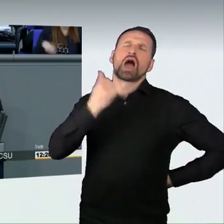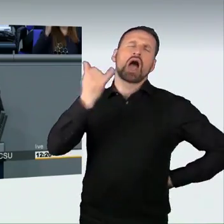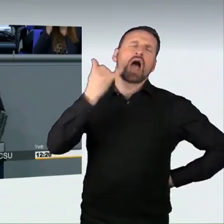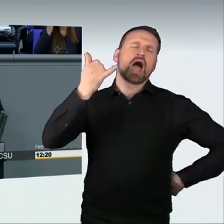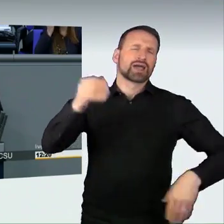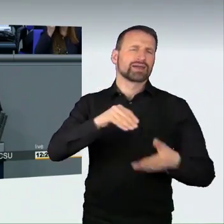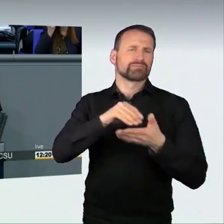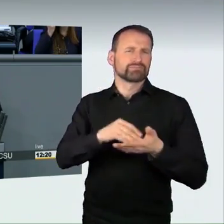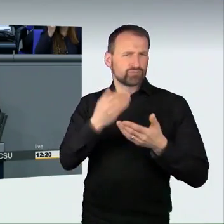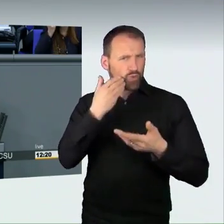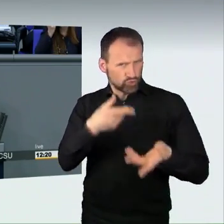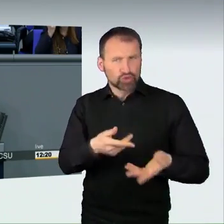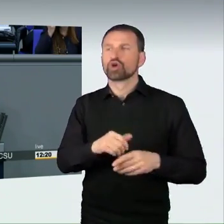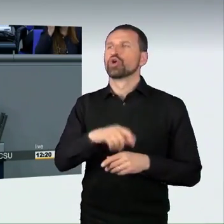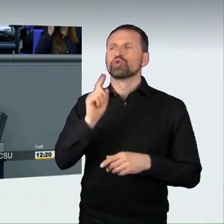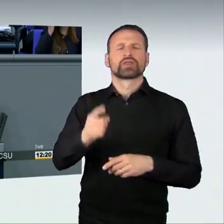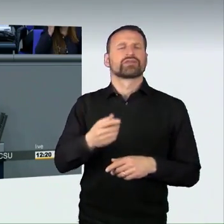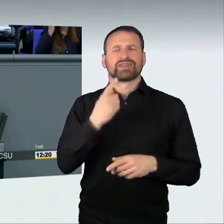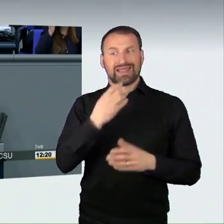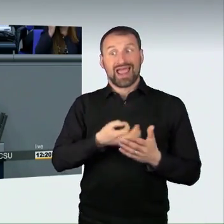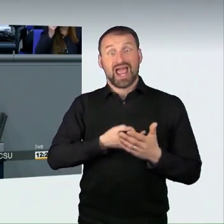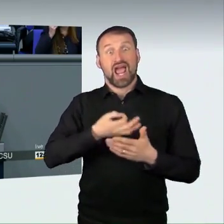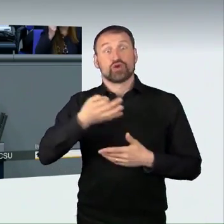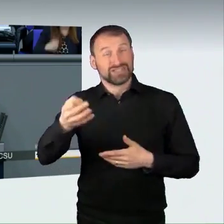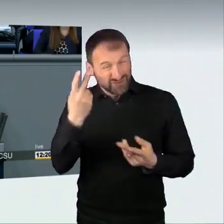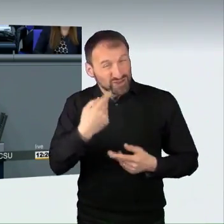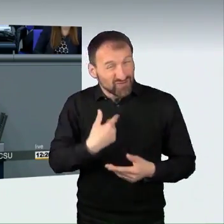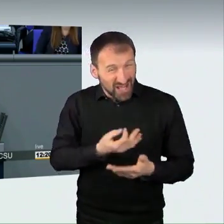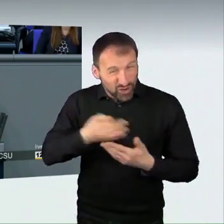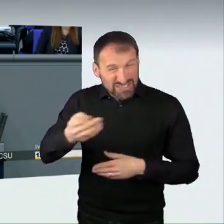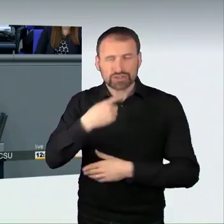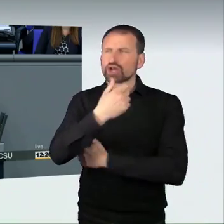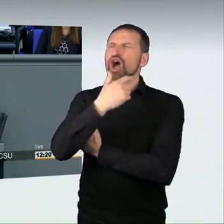wenn er ohnehin auszieht, sagen könnte: Ich habe eigentlich viel zu viel Miete gezahlt